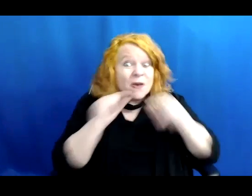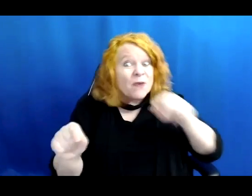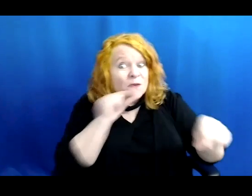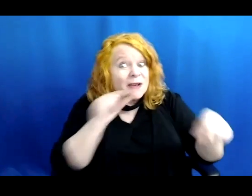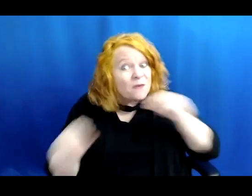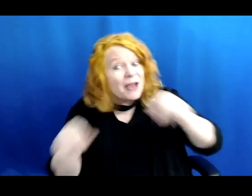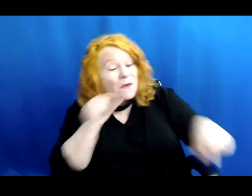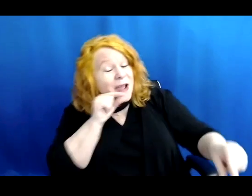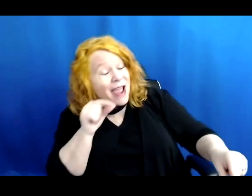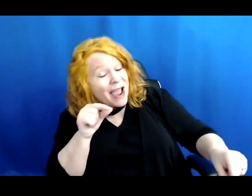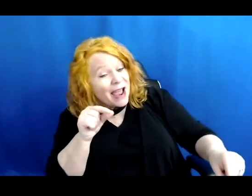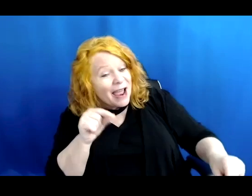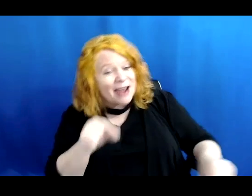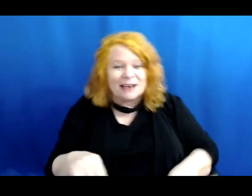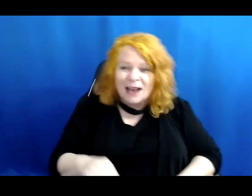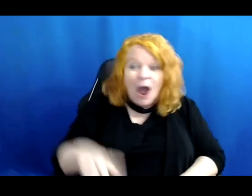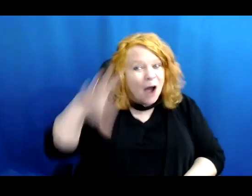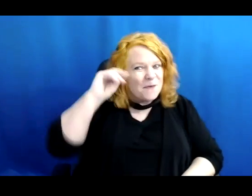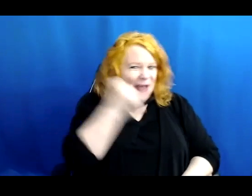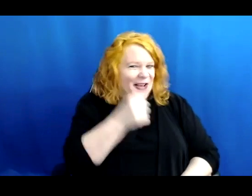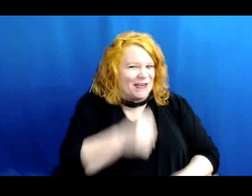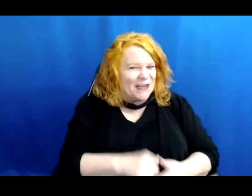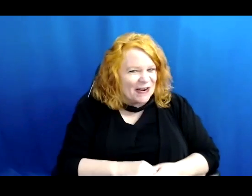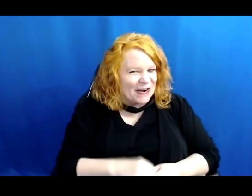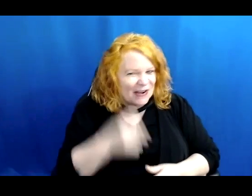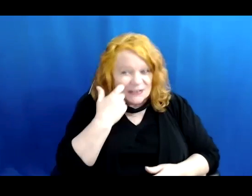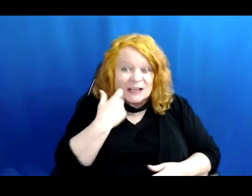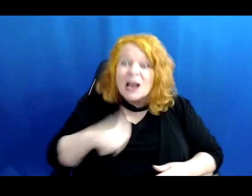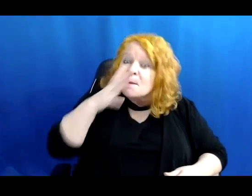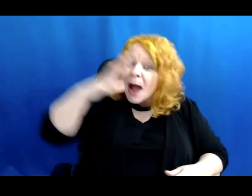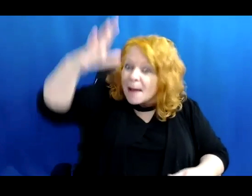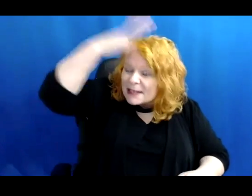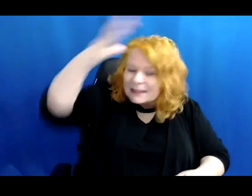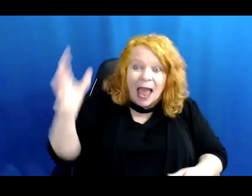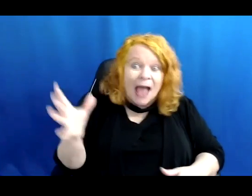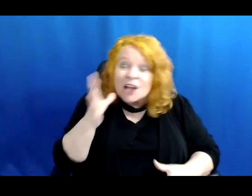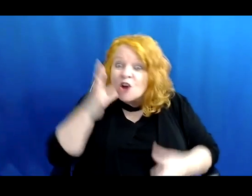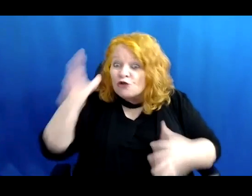Gwyn.. Boys and girls, moms and dads, grand parents,